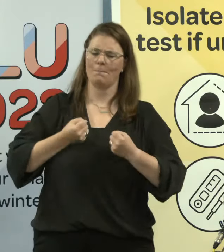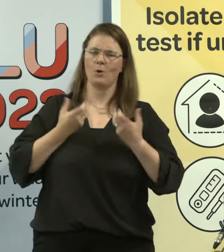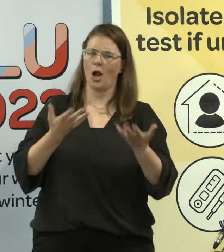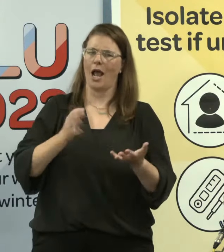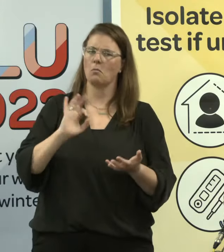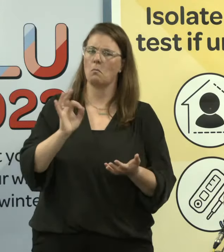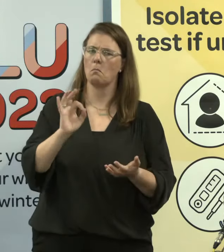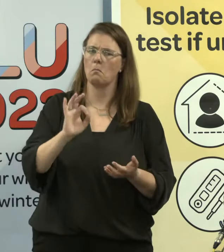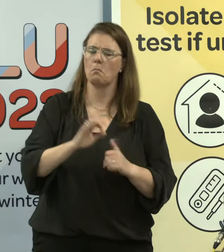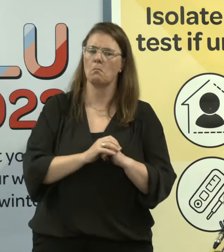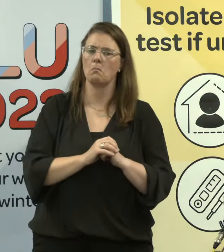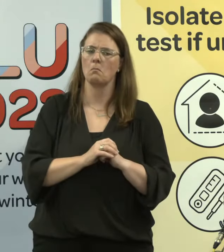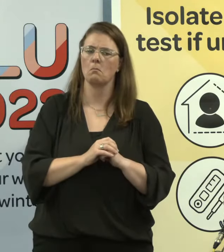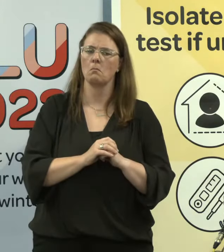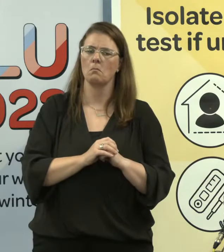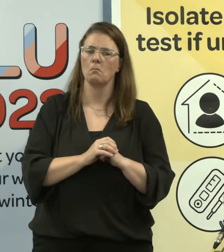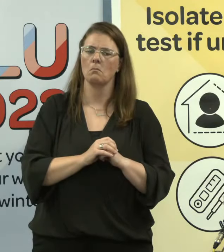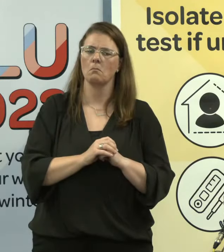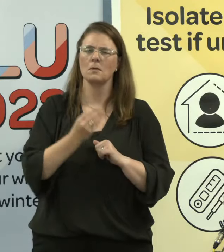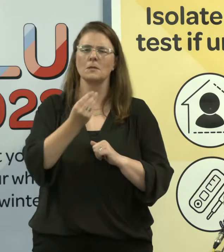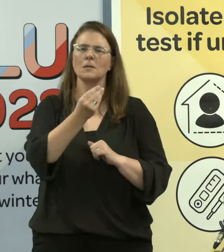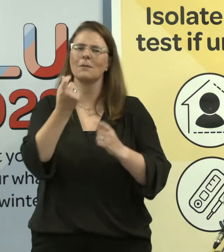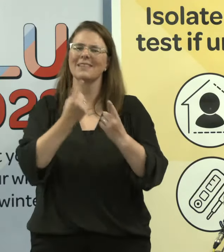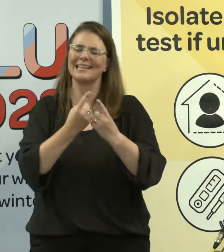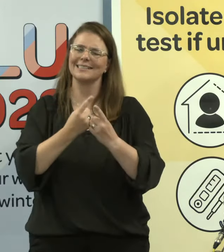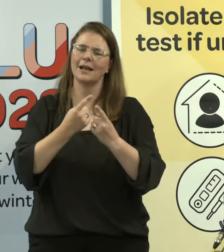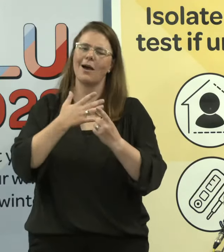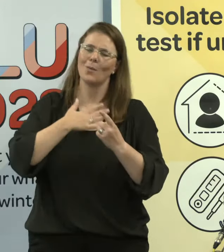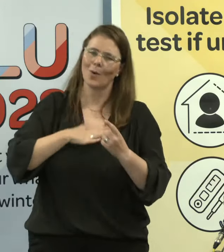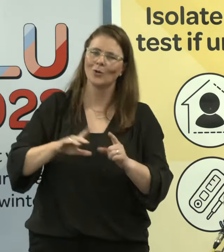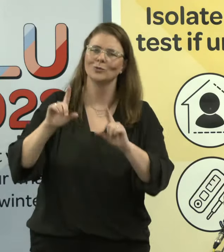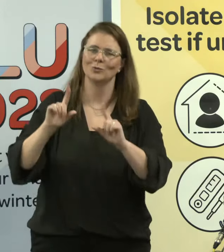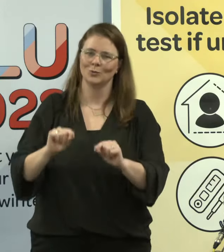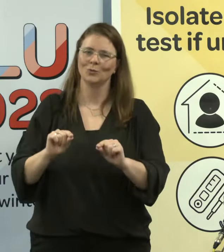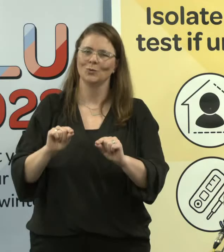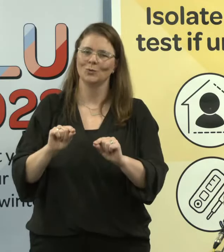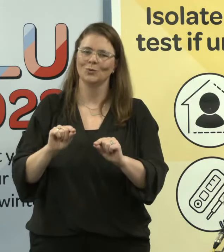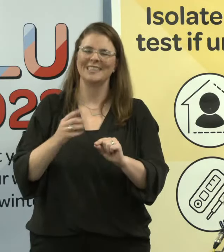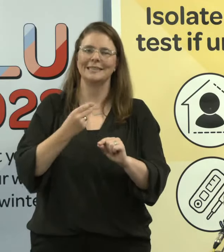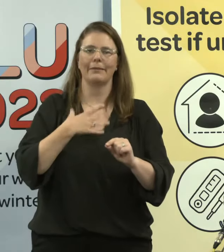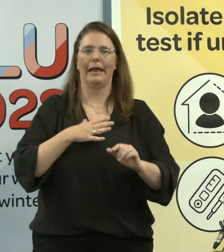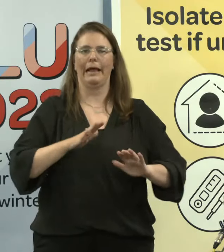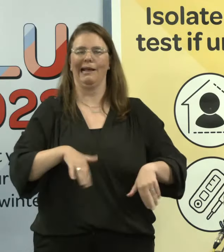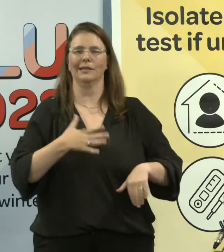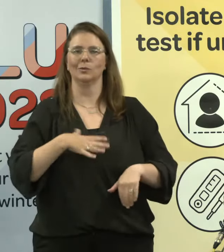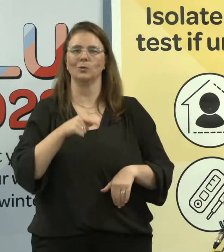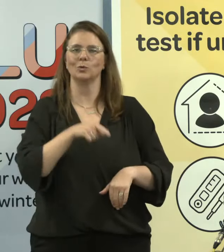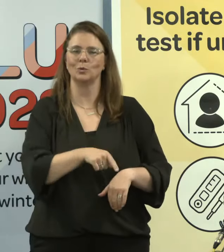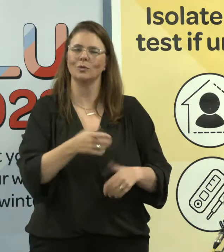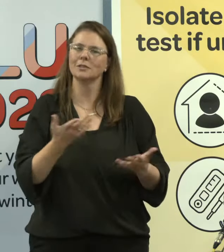tena. Ko ahau ake karekau e